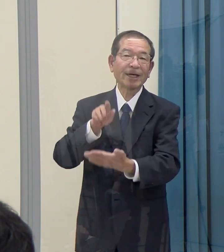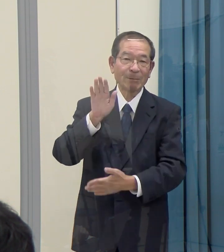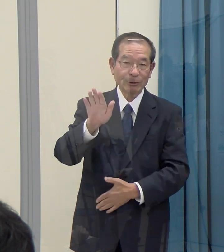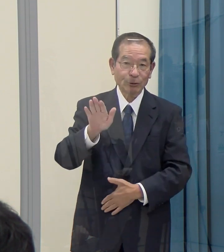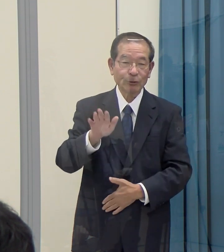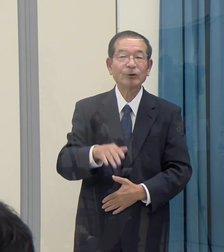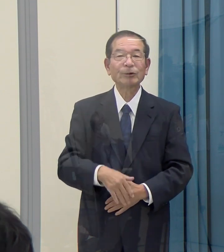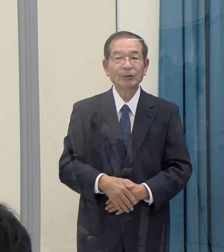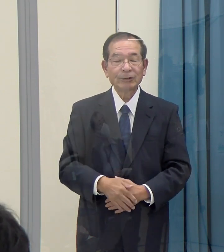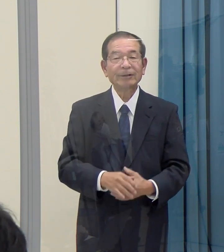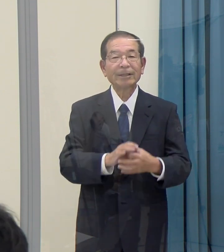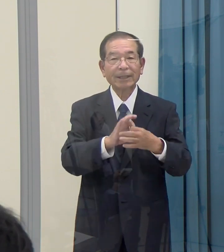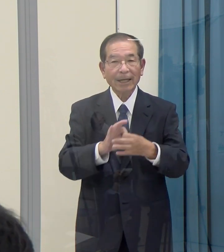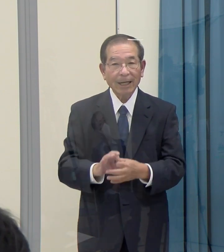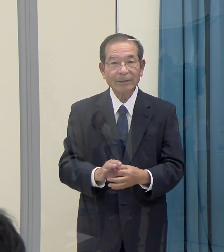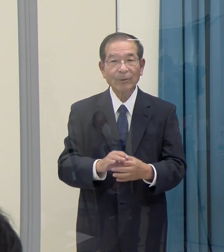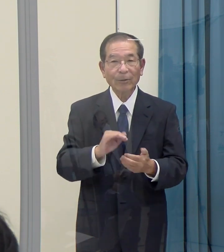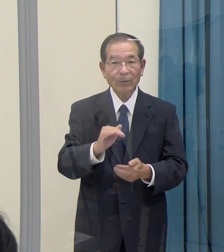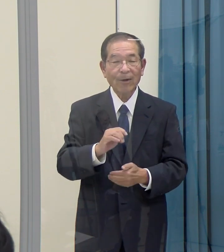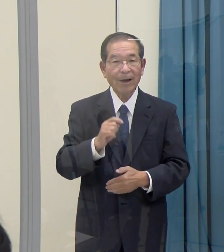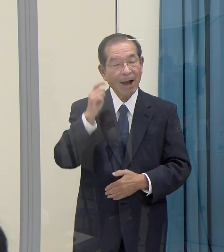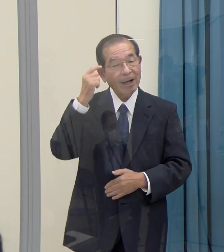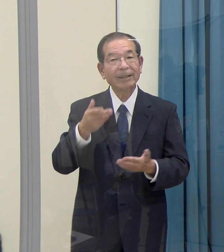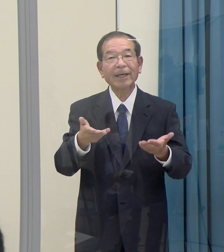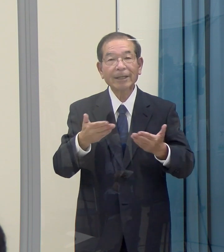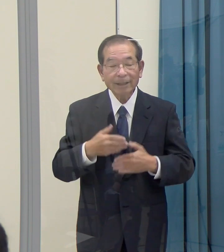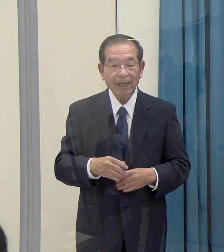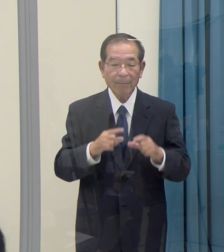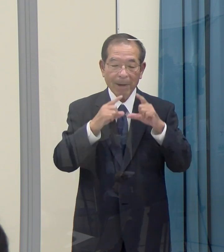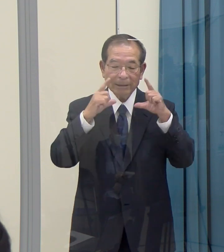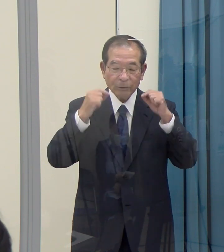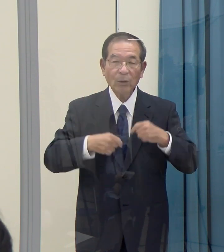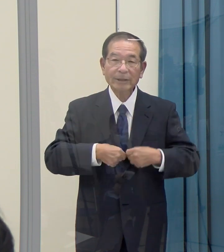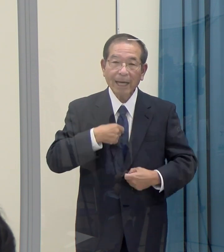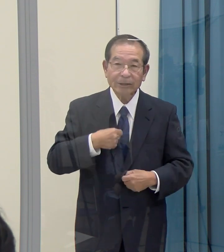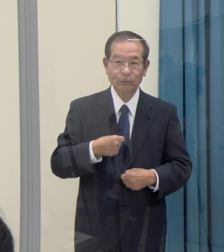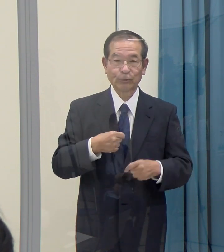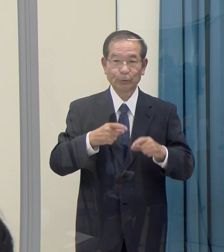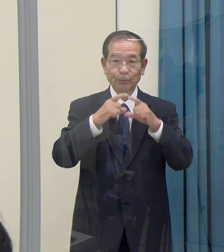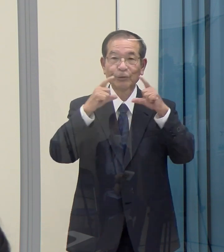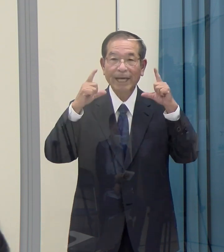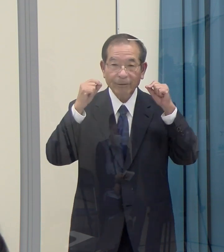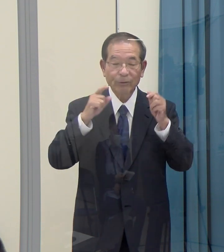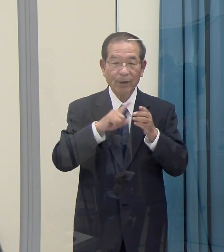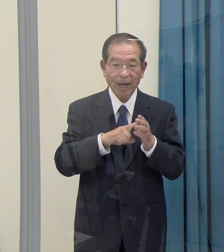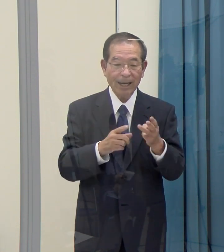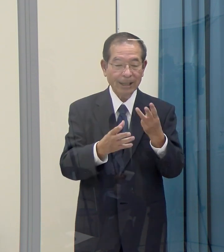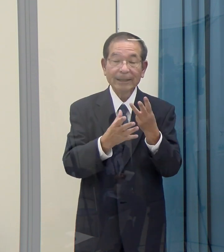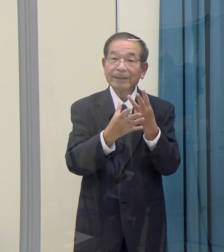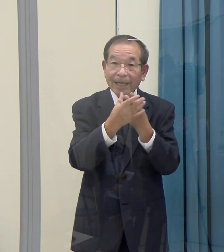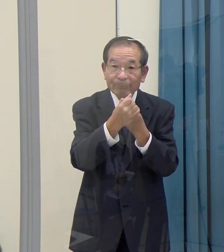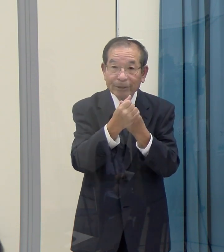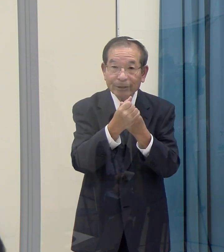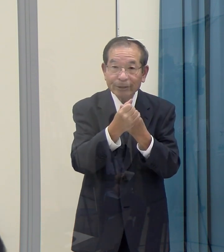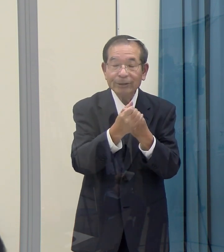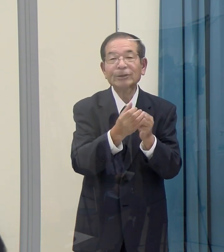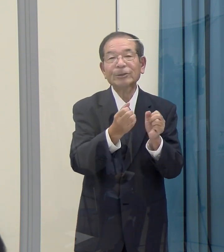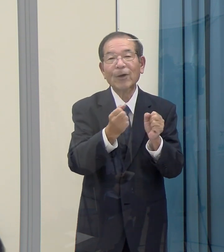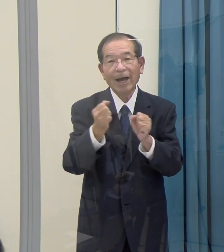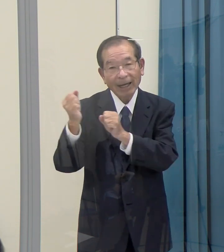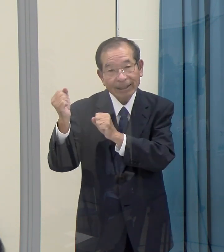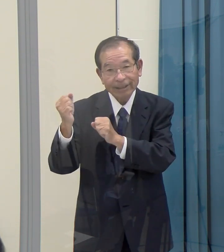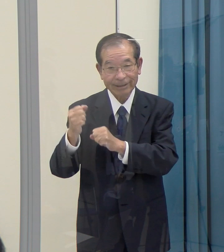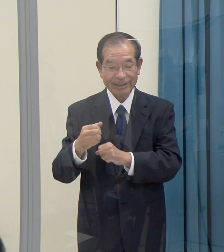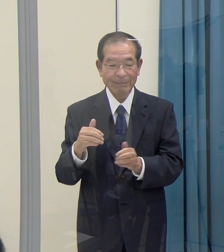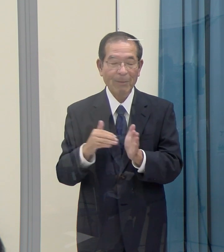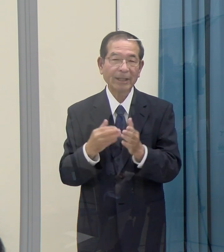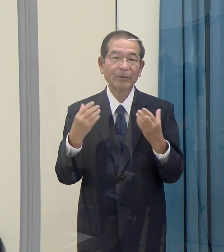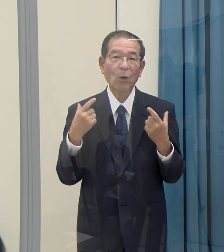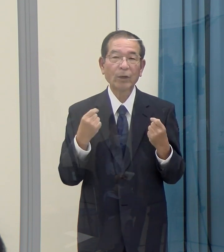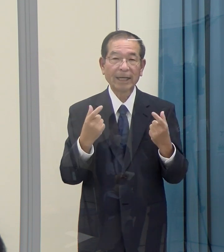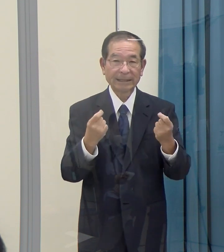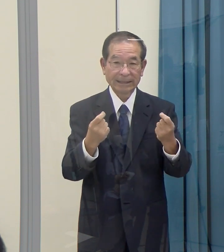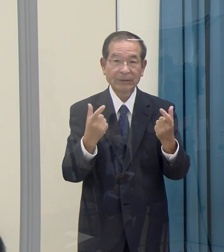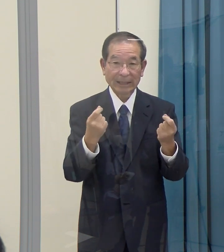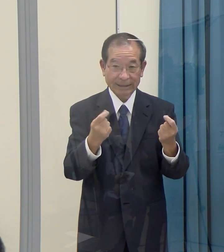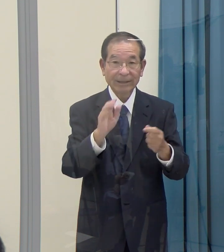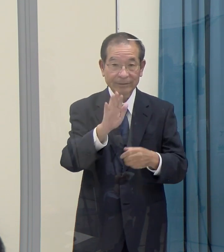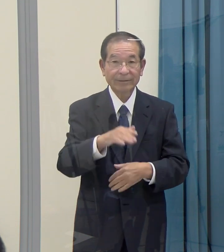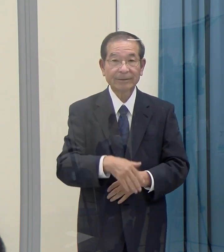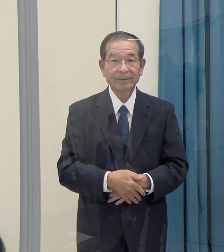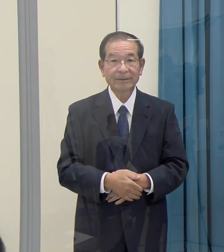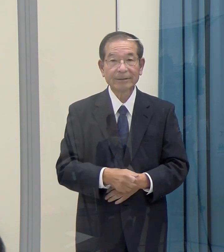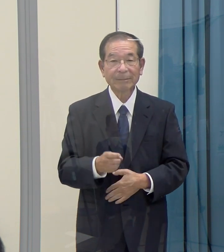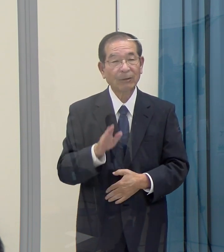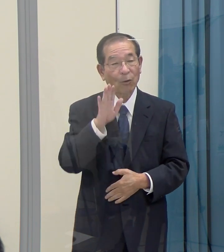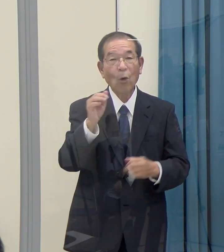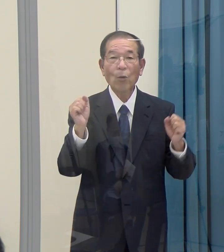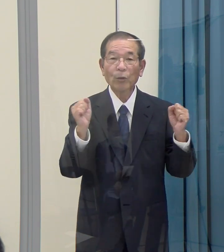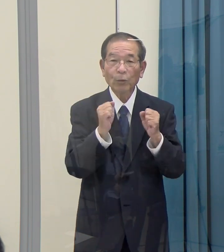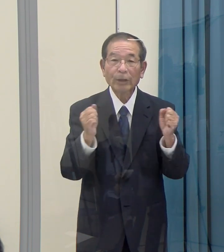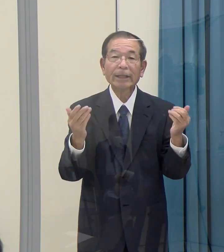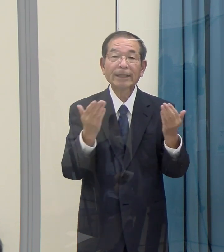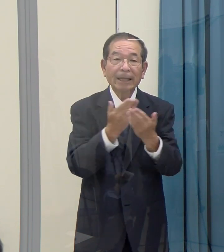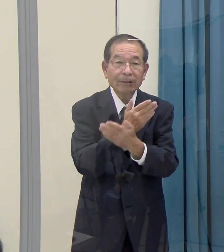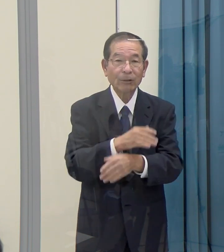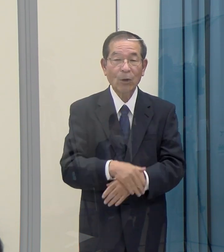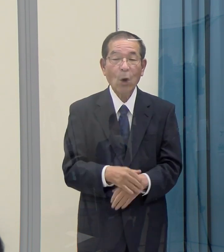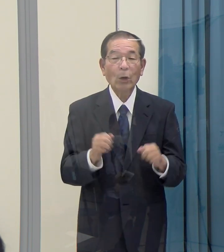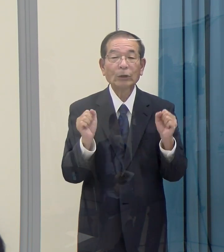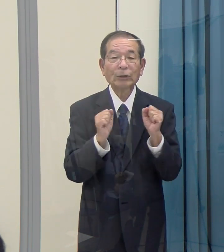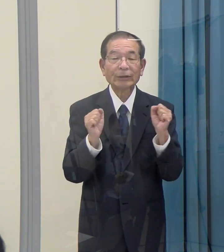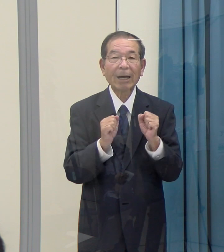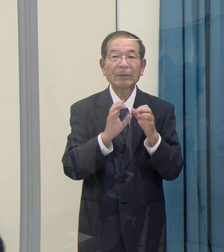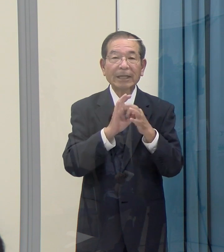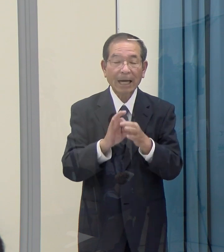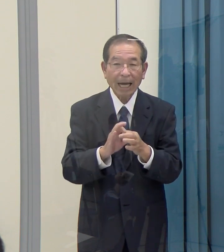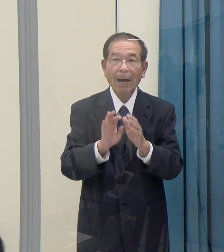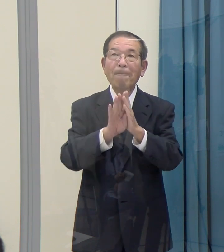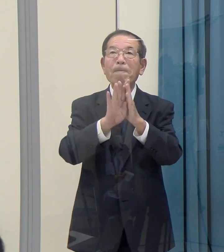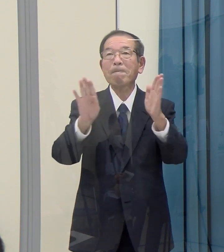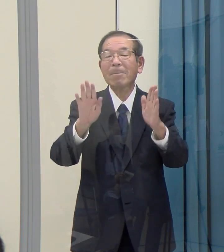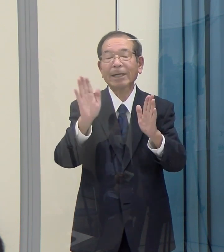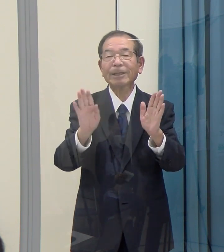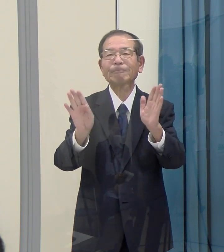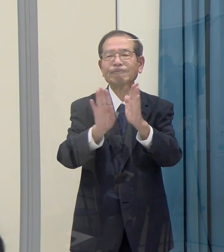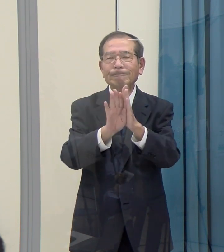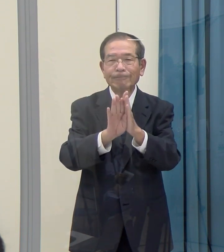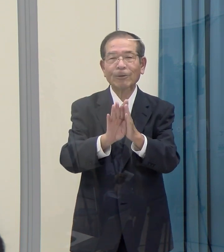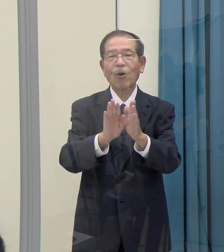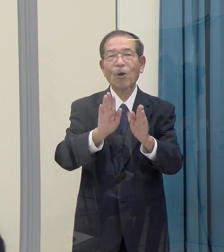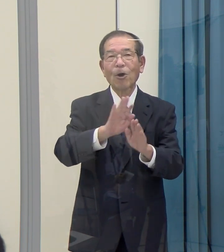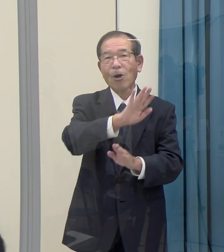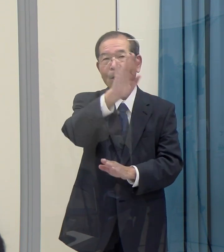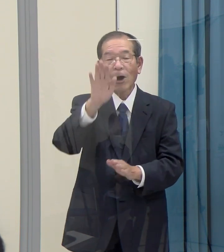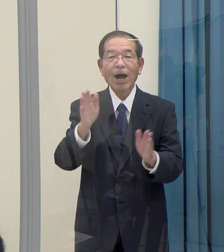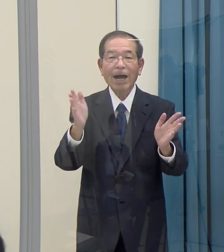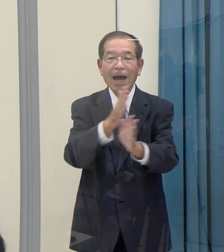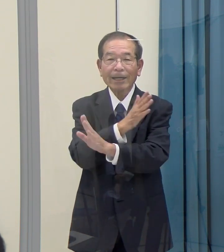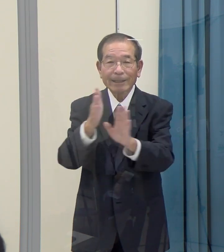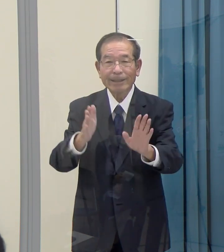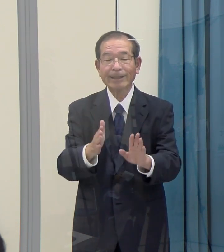これを踏まえて、マスクを正しく着用していただく。それから三密の回避は、今までと同様です。また、冬になると寒いので窓を開けなくなり、換気が十分でなくなる恐れもあります。